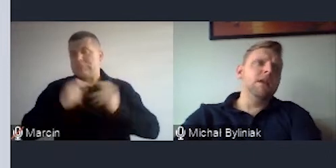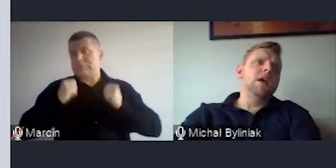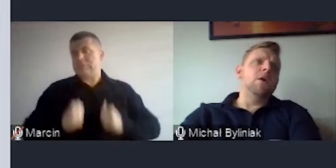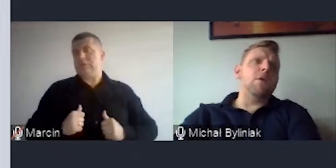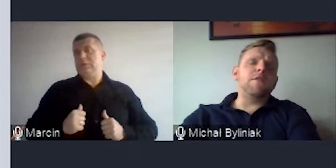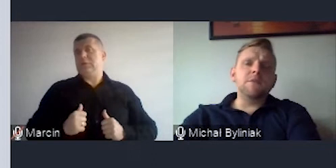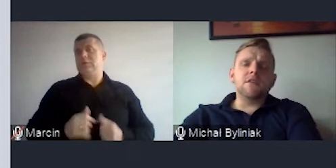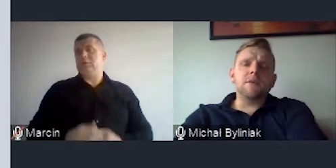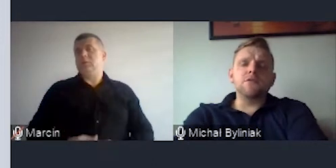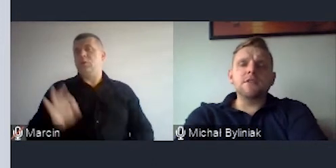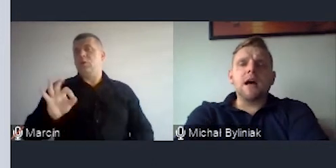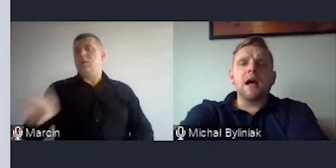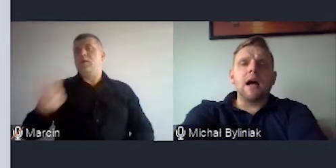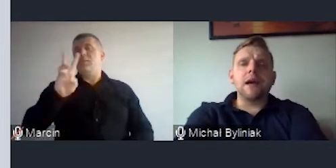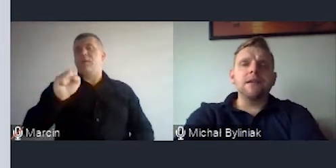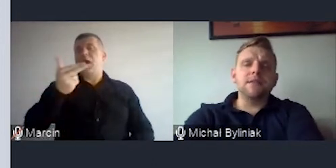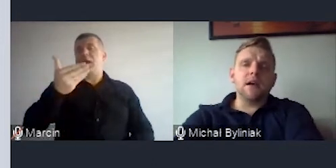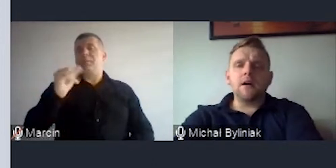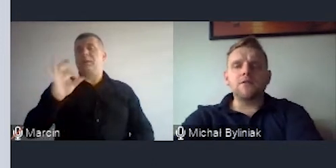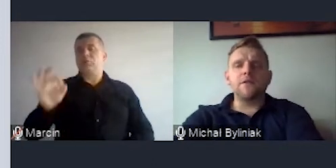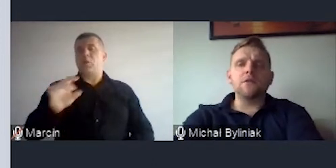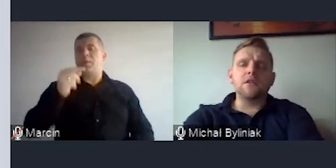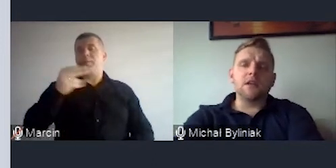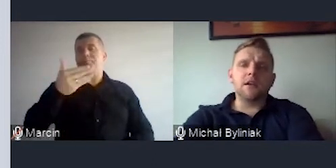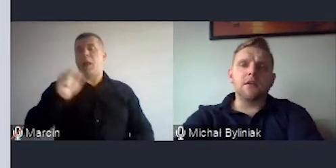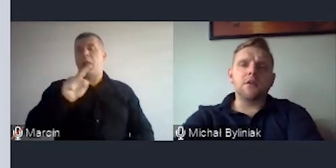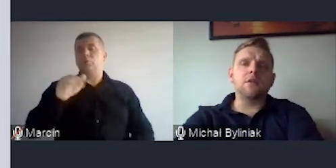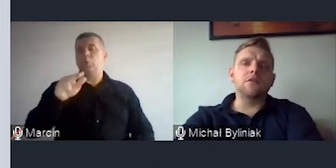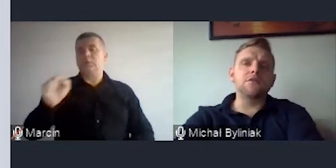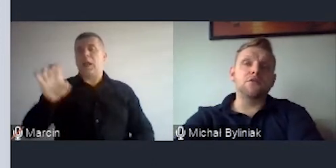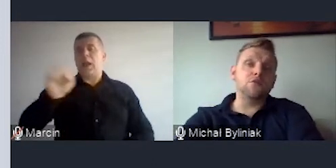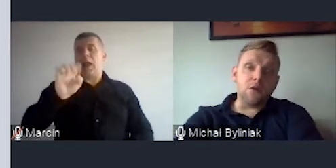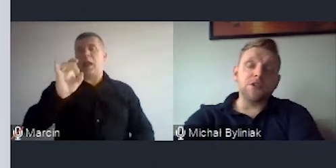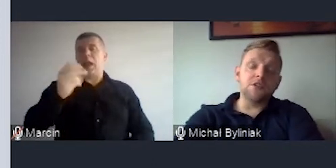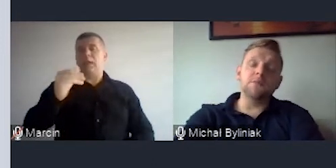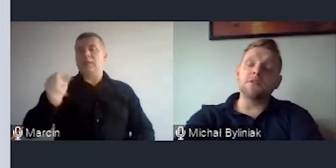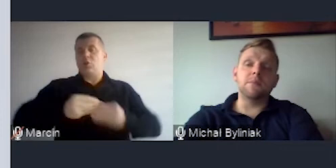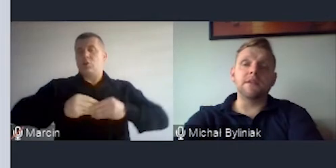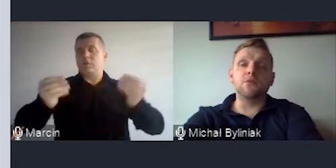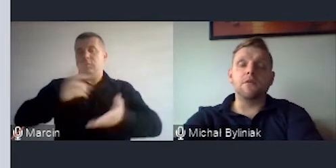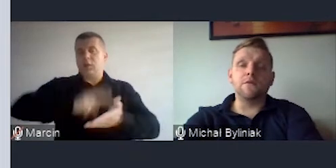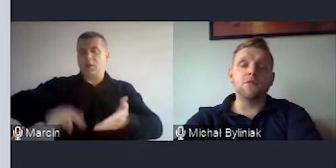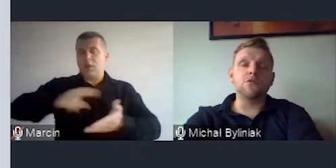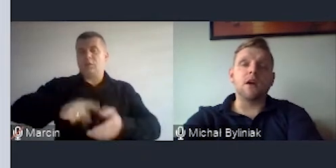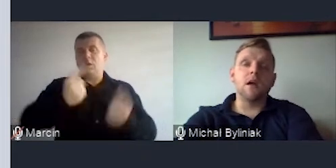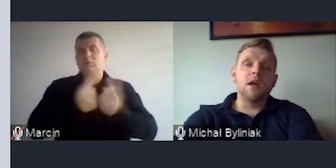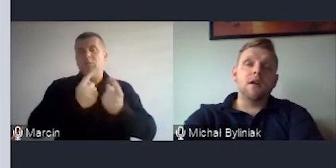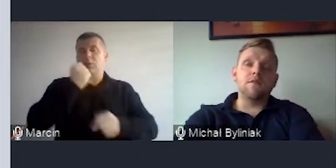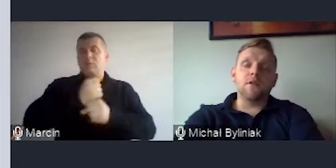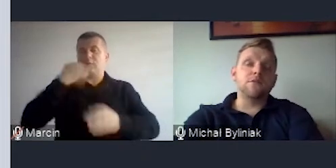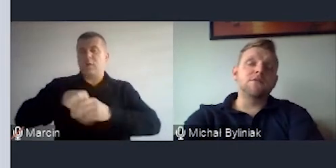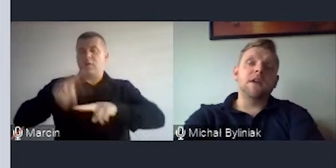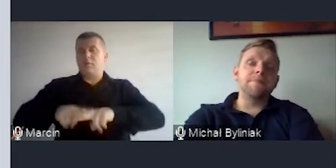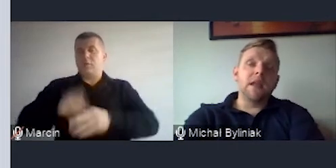Warmińsko-Mazurska Agencja Rozwoju Regionalnego z którą przedsiębiorcy pracują w funduszach w województwie,